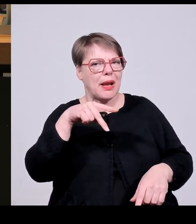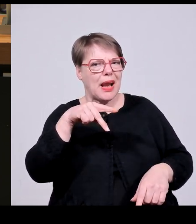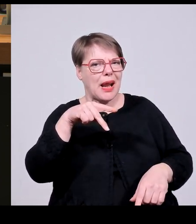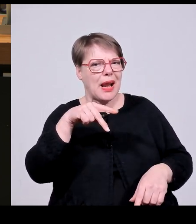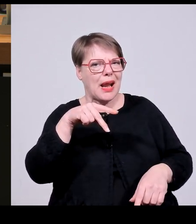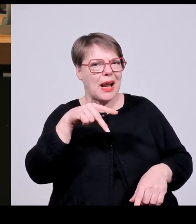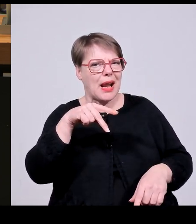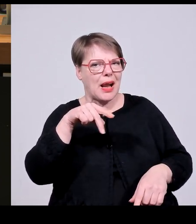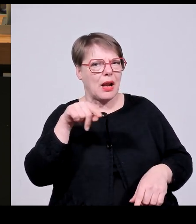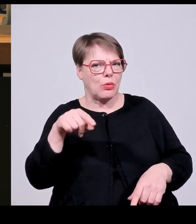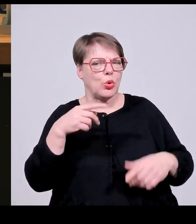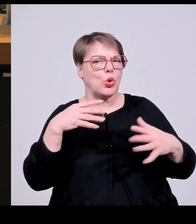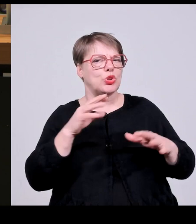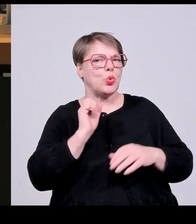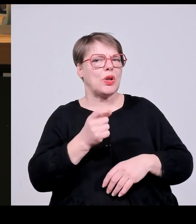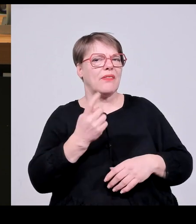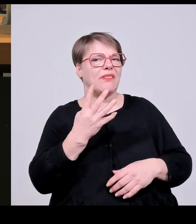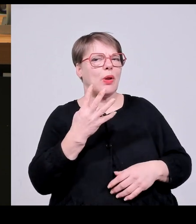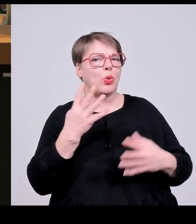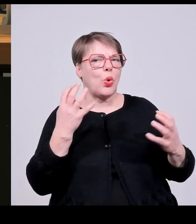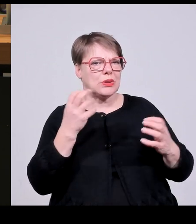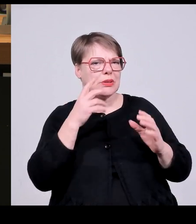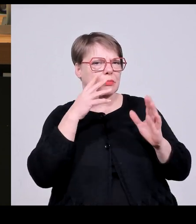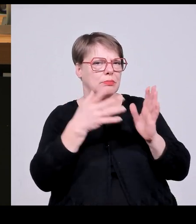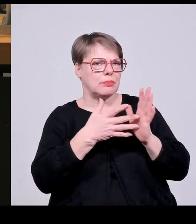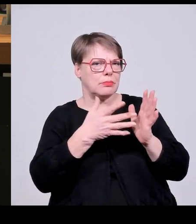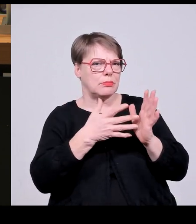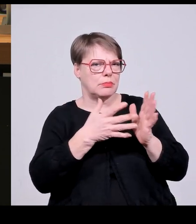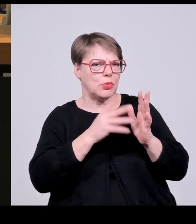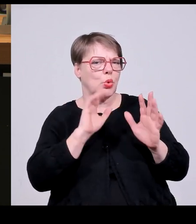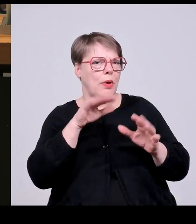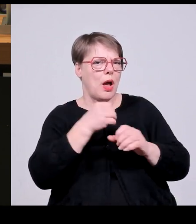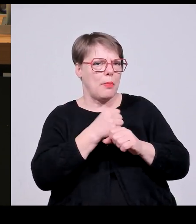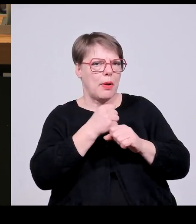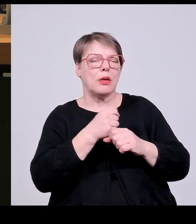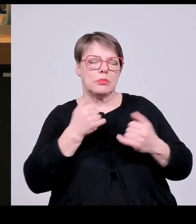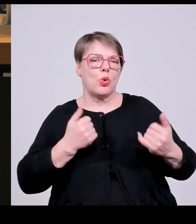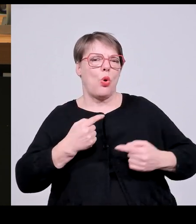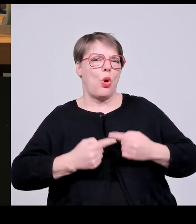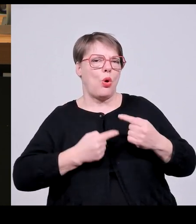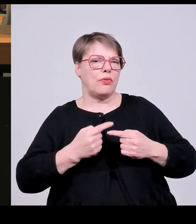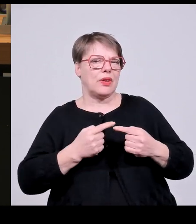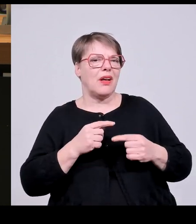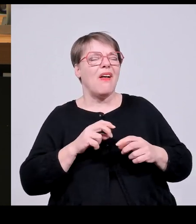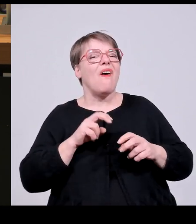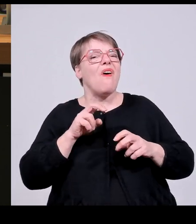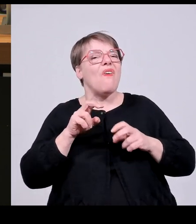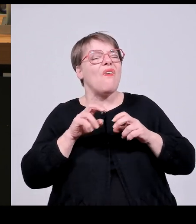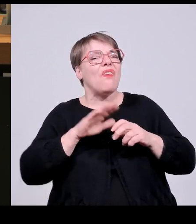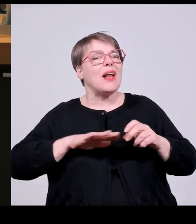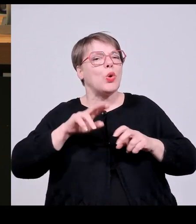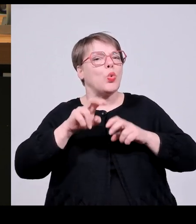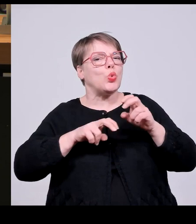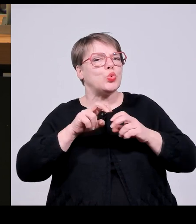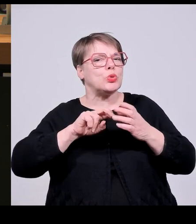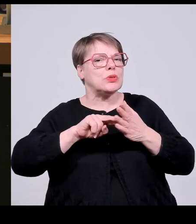Wir wissen alle, davon haben wir zu wenige in Berlin. Deshalb haben wir in die Koalitionsvereinbarung geschrieben,